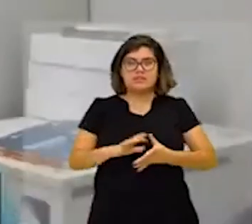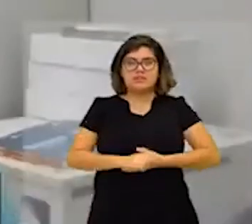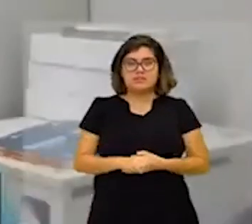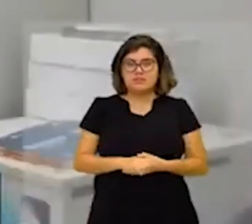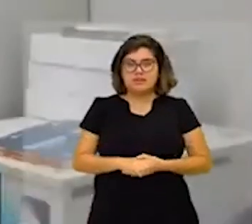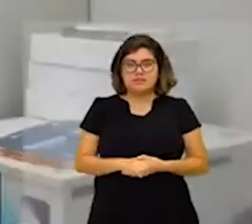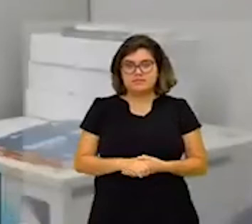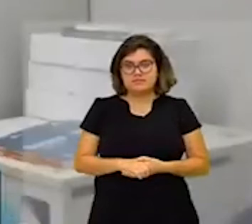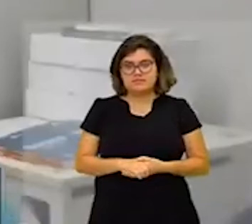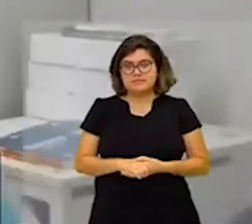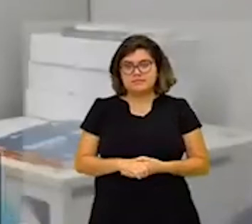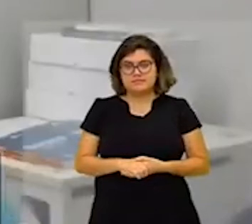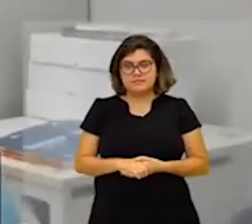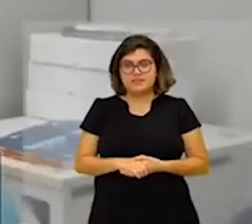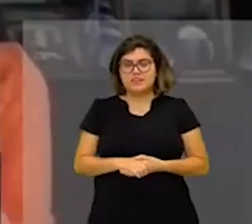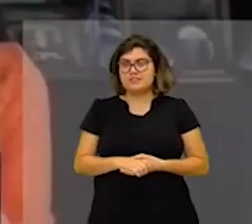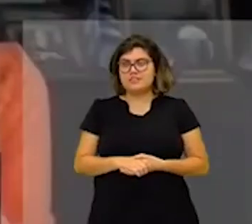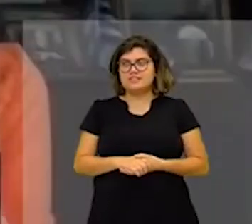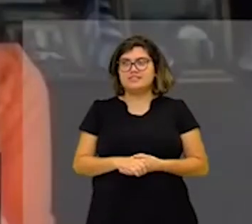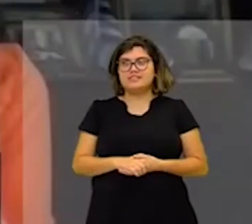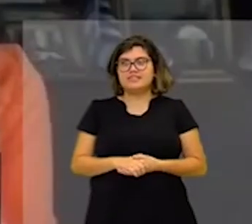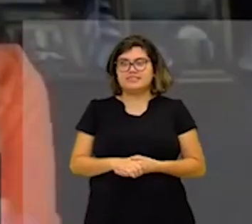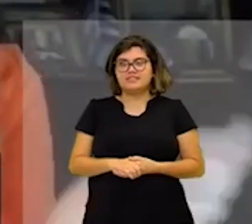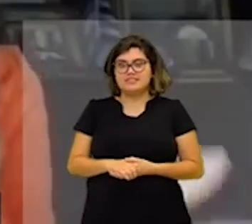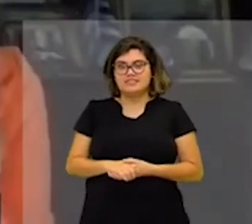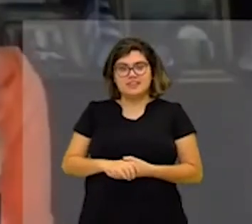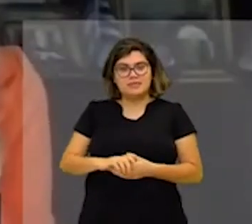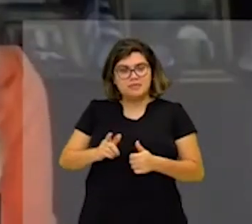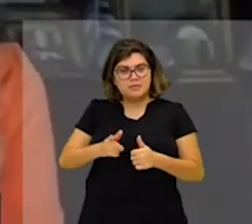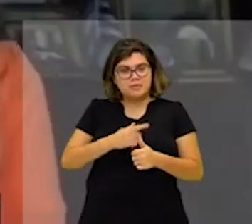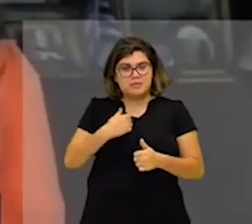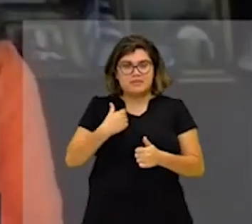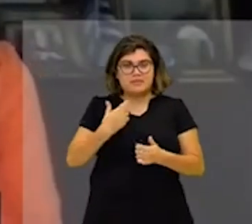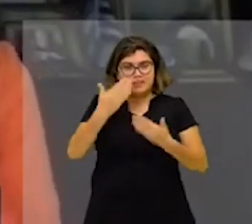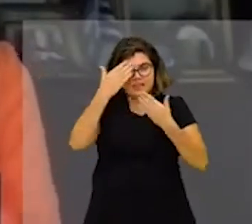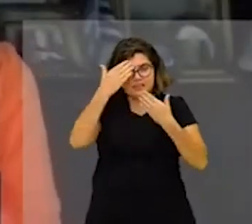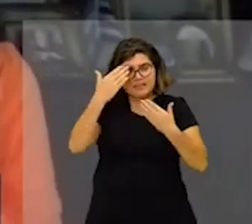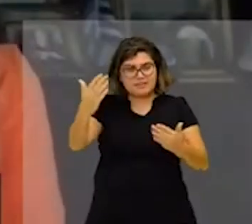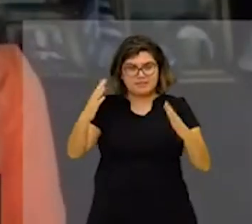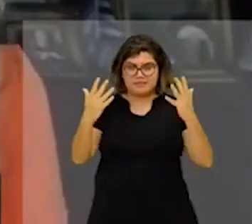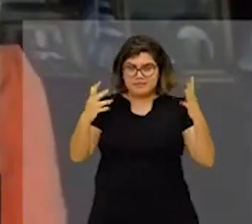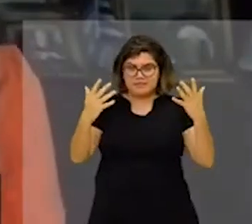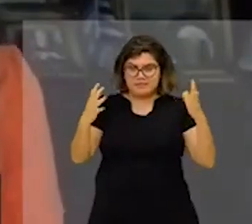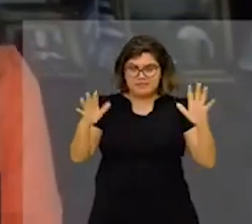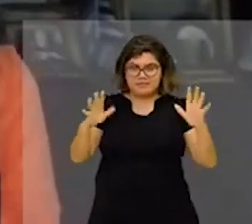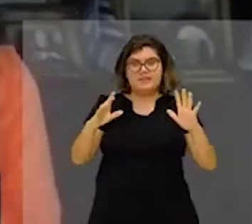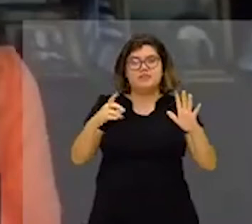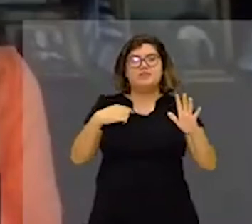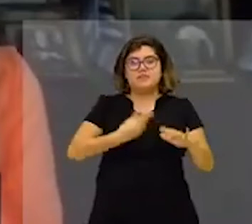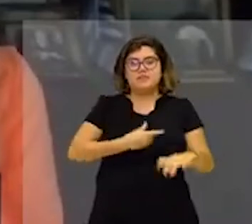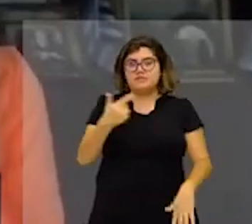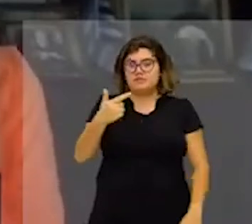bem Obrigada primeiro gostaria de agradecer e parabenizar o nosso vice-presidente Ministro